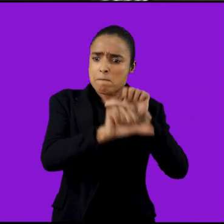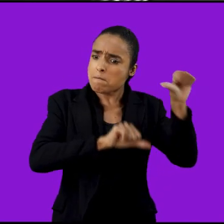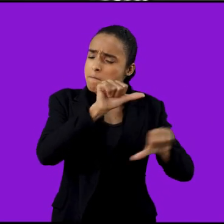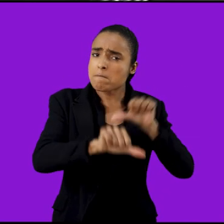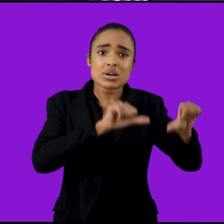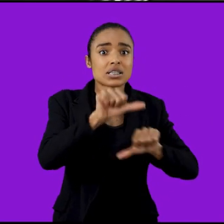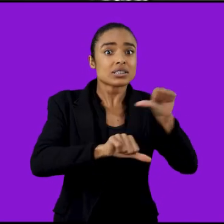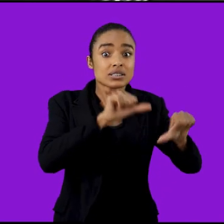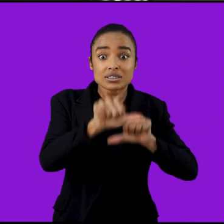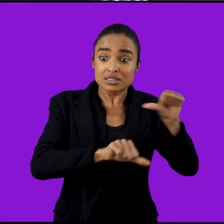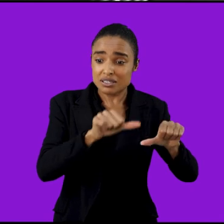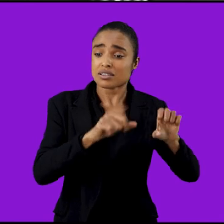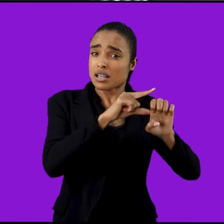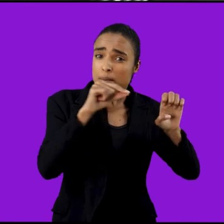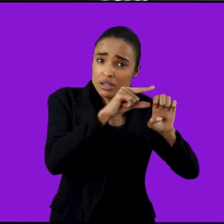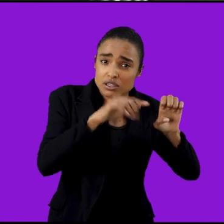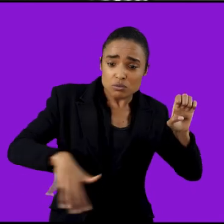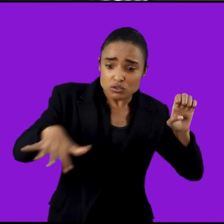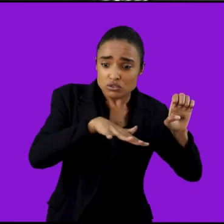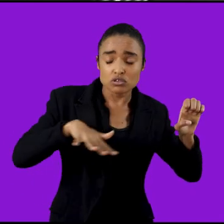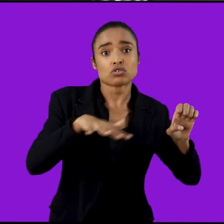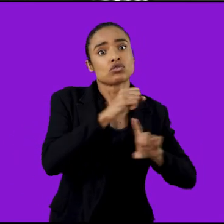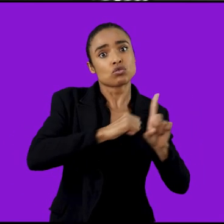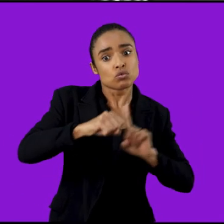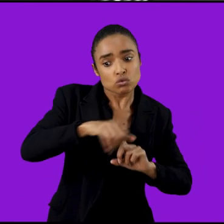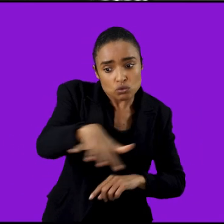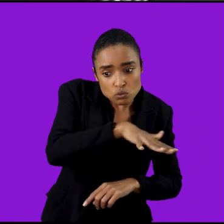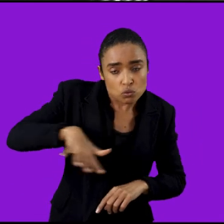Verdade Onde tem grandes assim. Um dos maiores empreendedores,